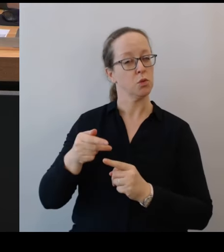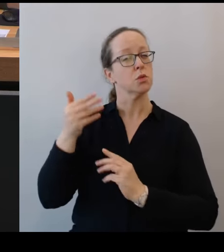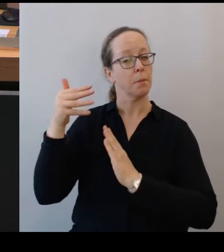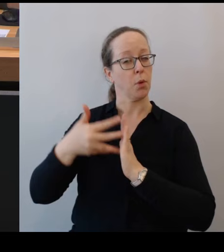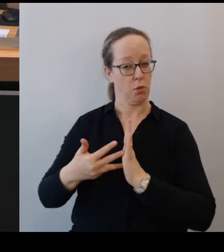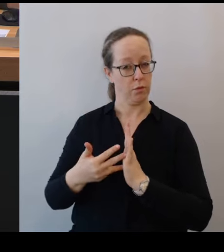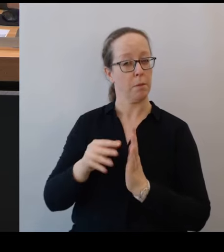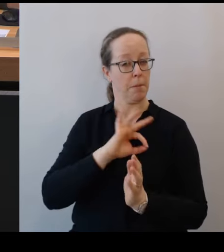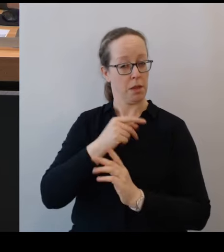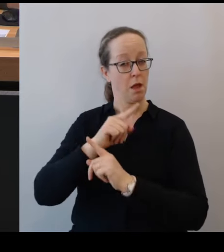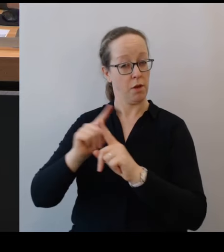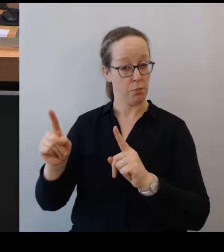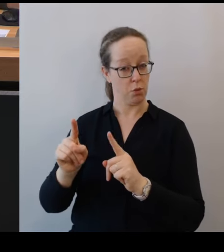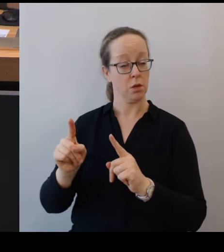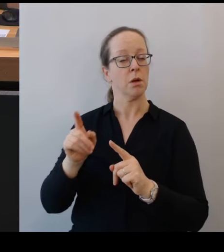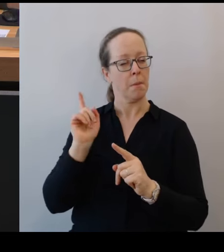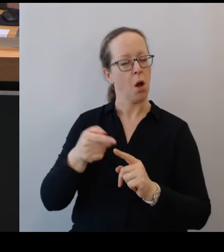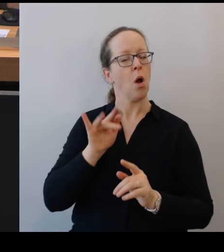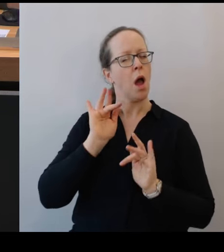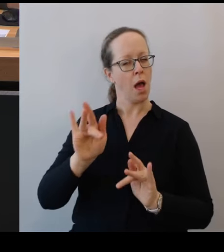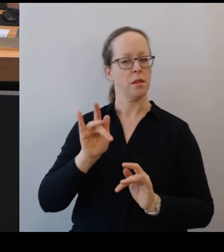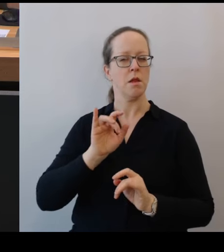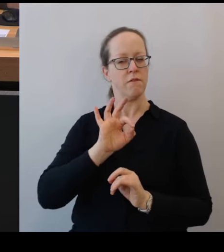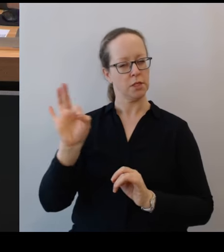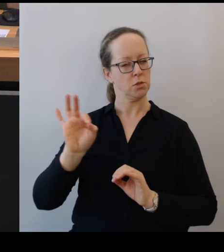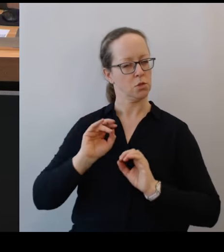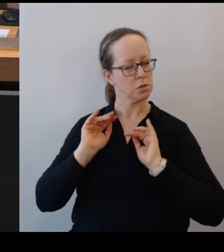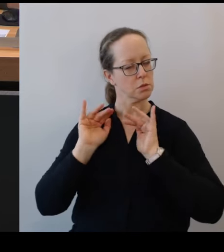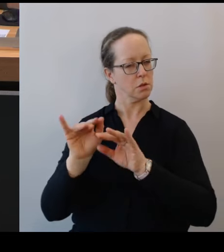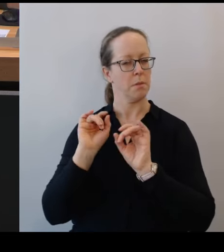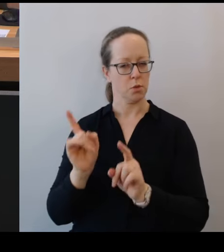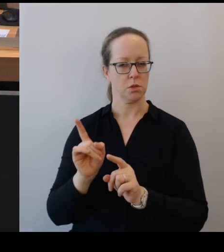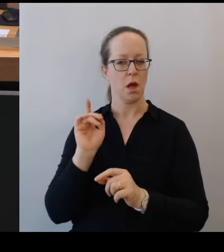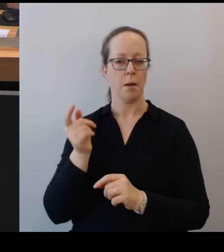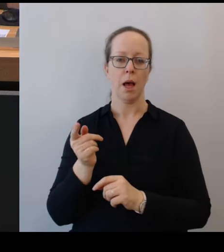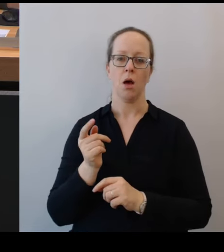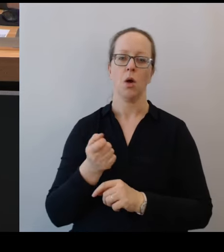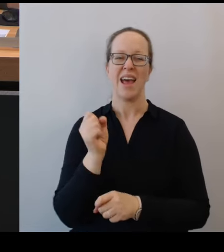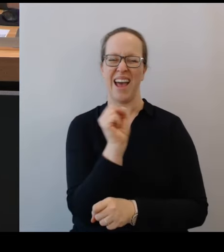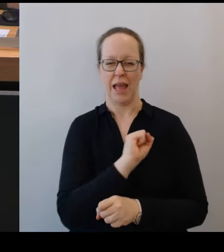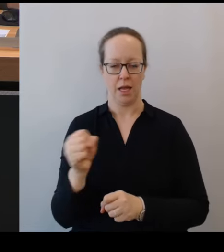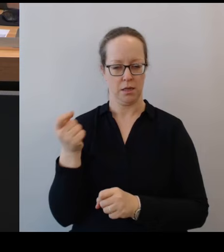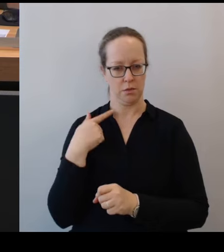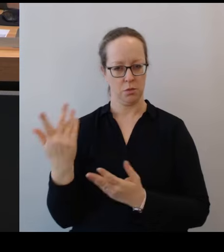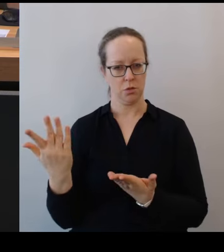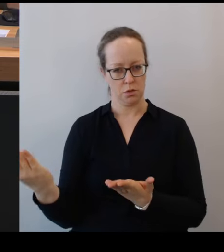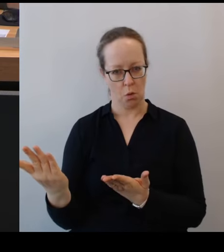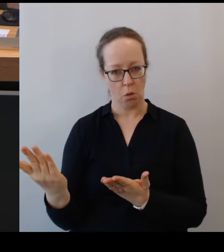Rechten den politischen Nährboden entziehen. Und deswegen finde ich, das beste Gegenmittel gegen die AfD ist Schluss mit der Politik gegen